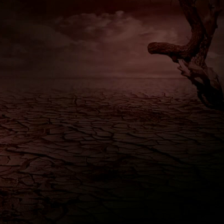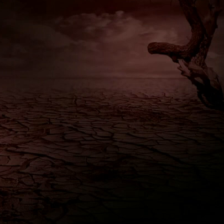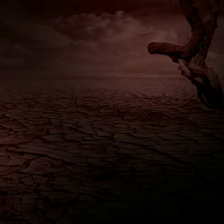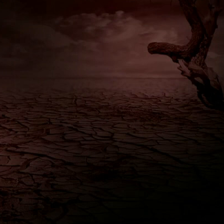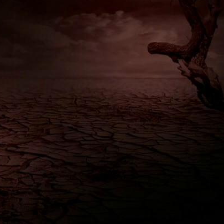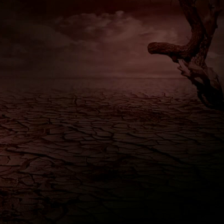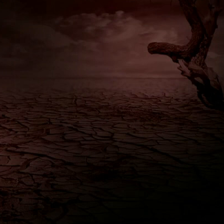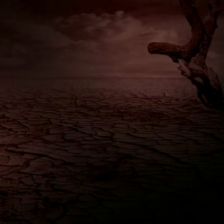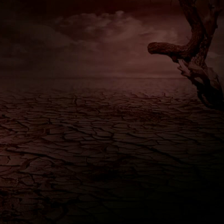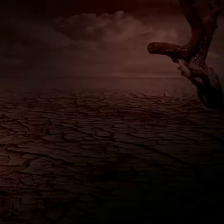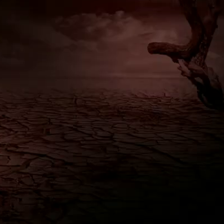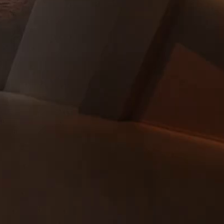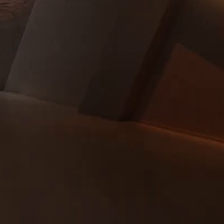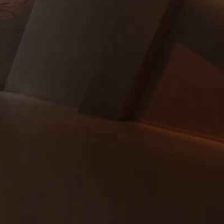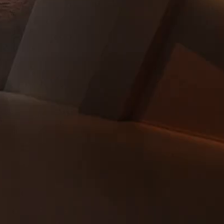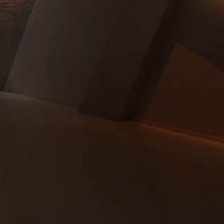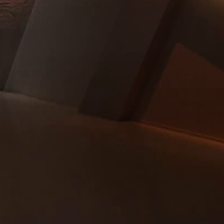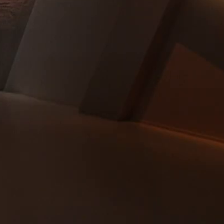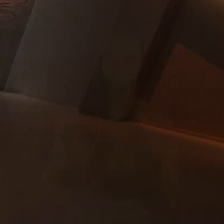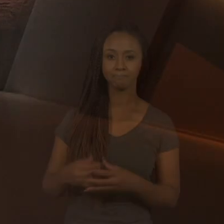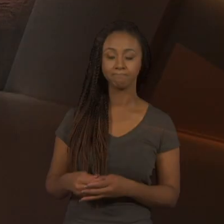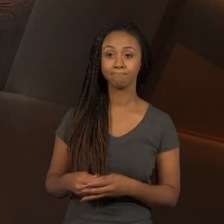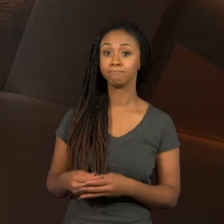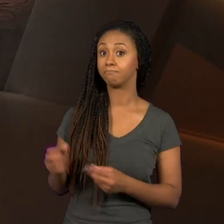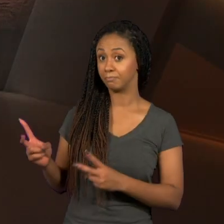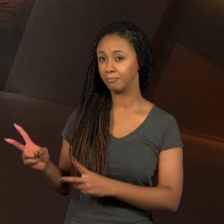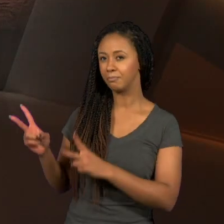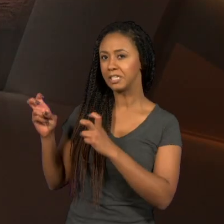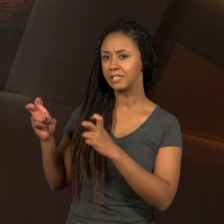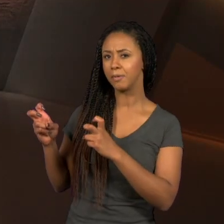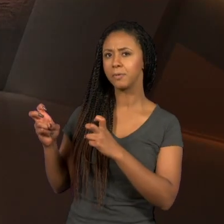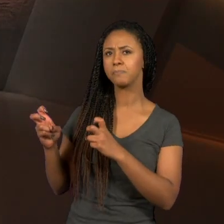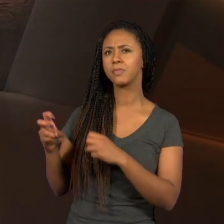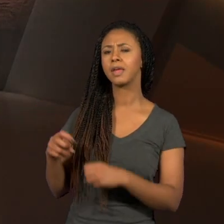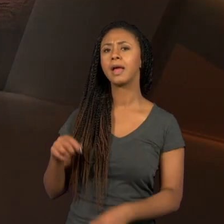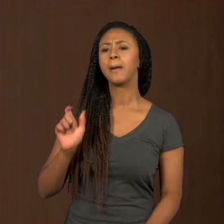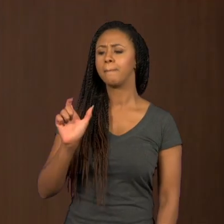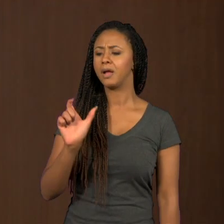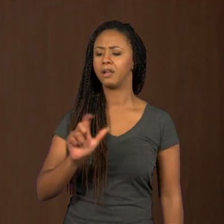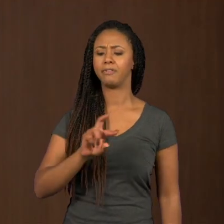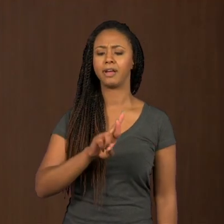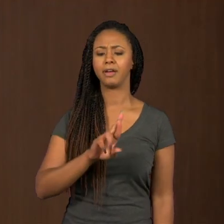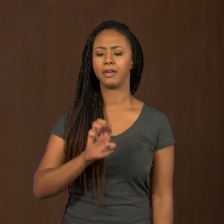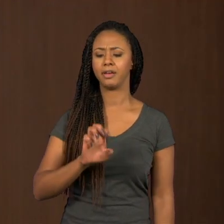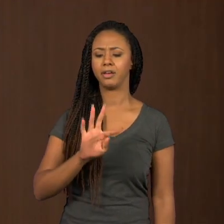[MARISE] ENTÃO, VEJA: "DESDE QUE ESTOU RETIRANDO", RETIRAR É FUGIR DA SECA, ISSO É SER